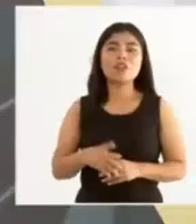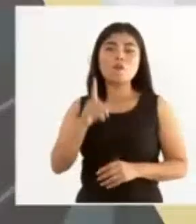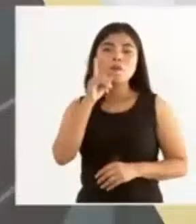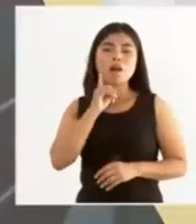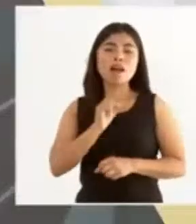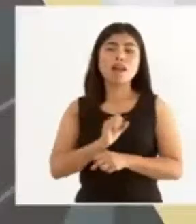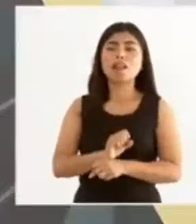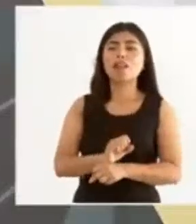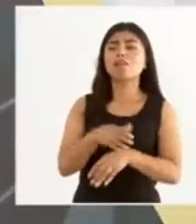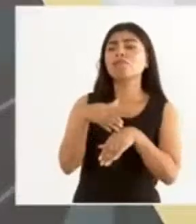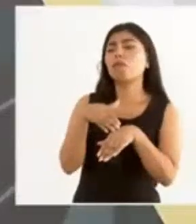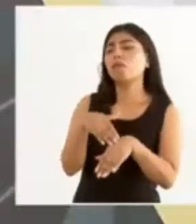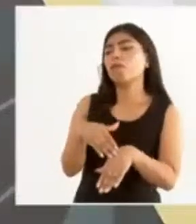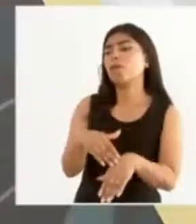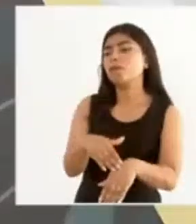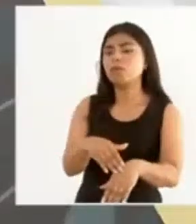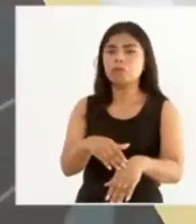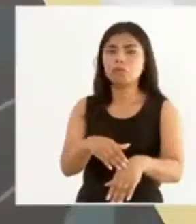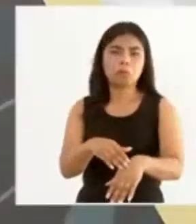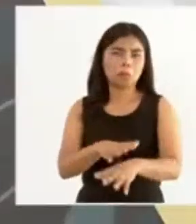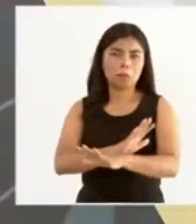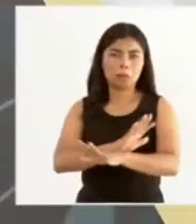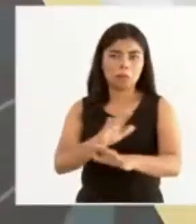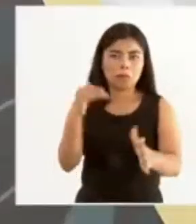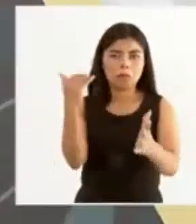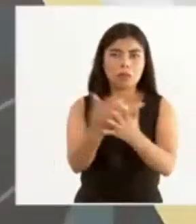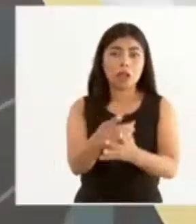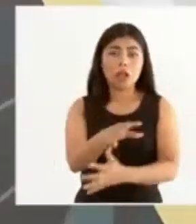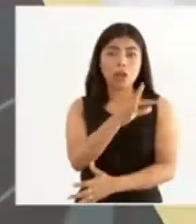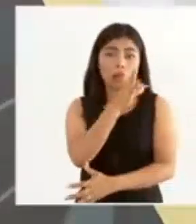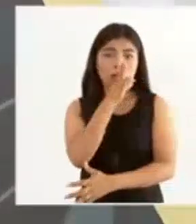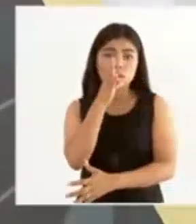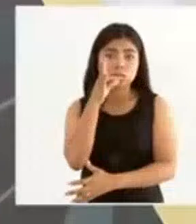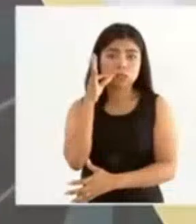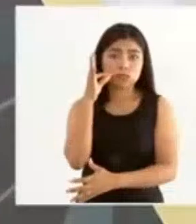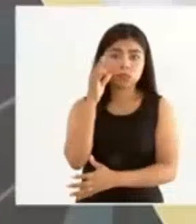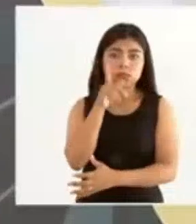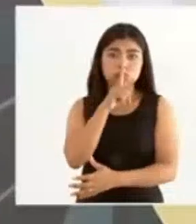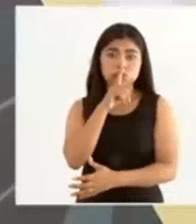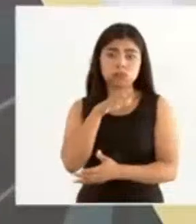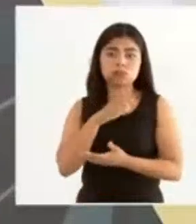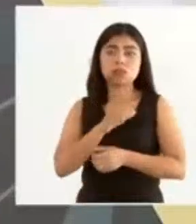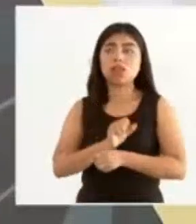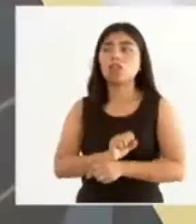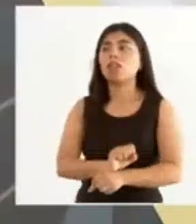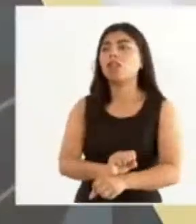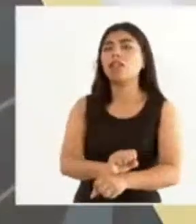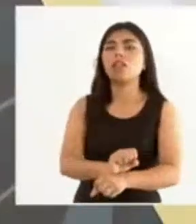que decían, "Calladita te ves más bonita." Eso ya no. Las mujeres